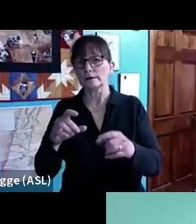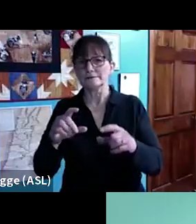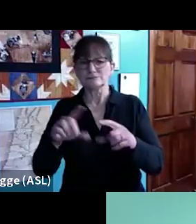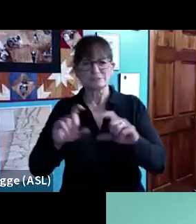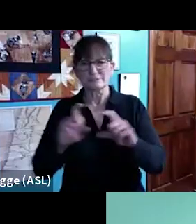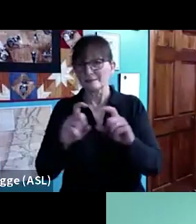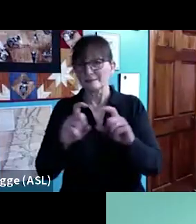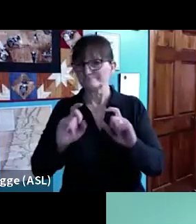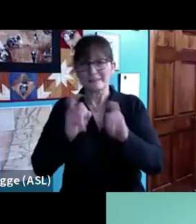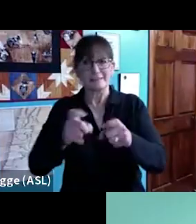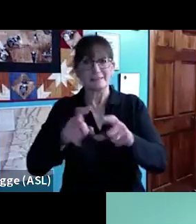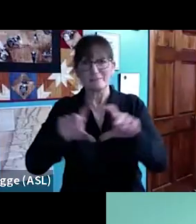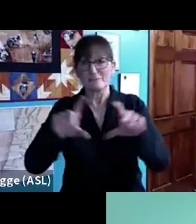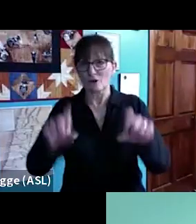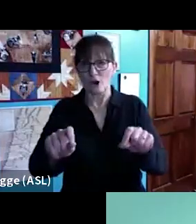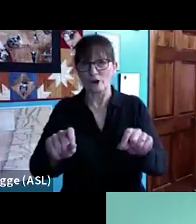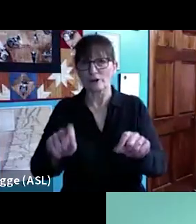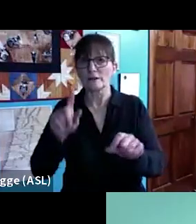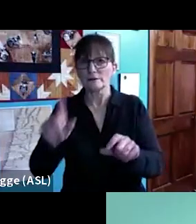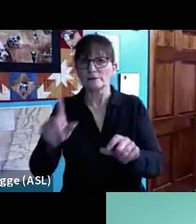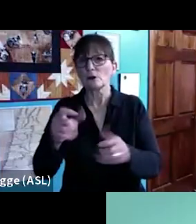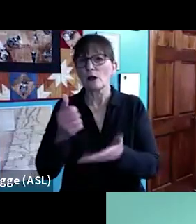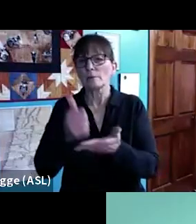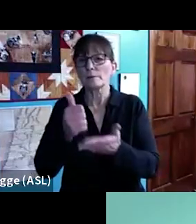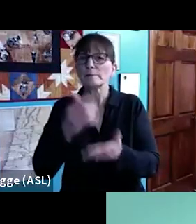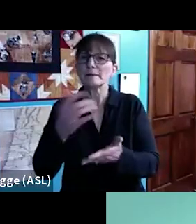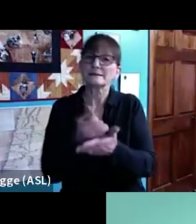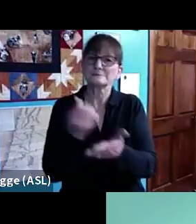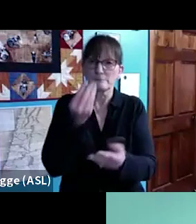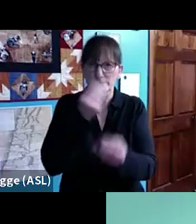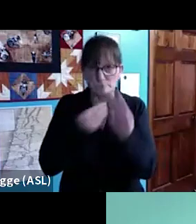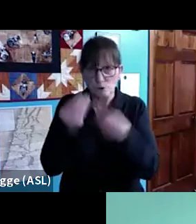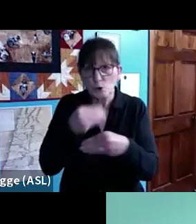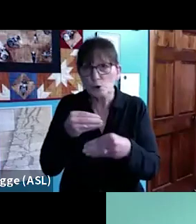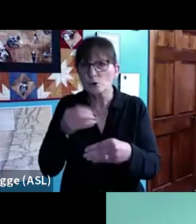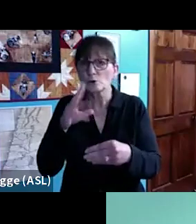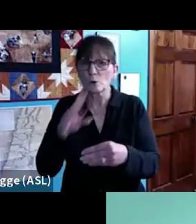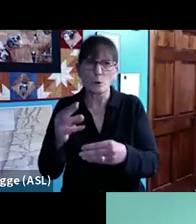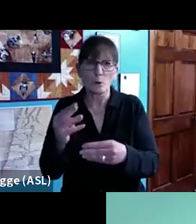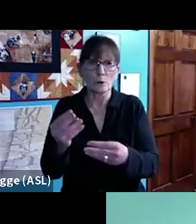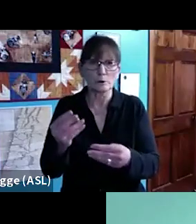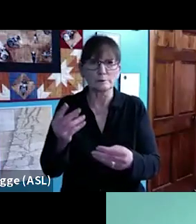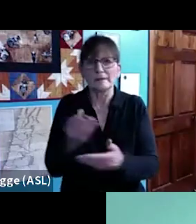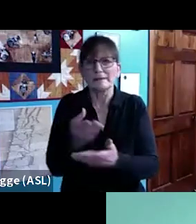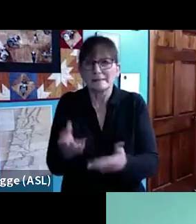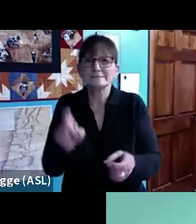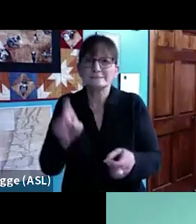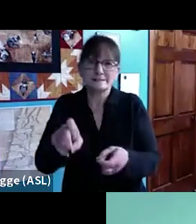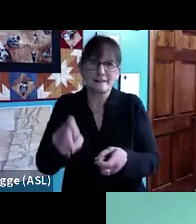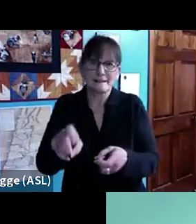termina siendo un número de teléfono en lugar de una línea de fax. Y de esa manera, lo tienes en línea,